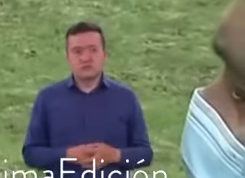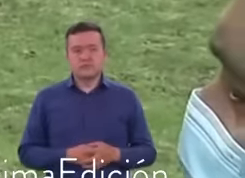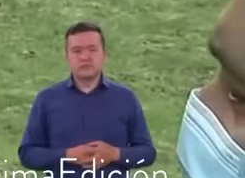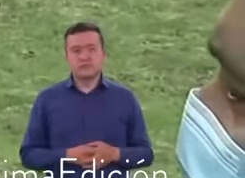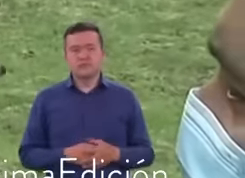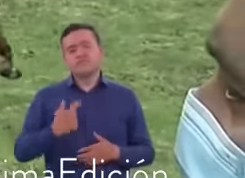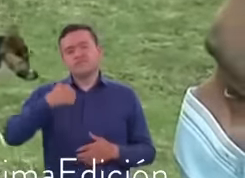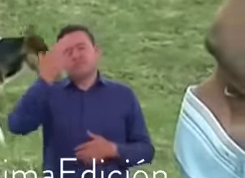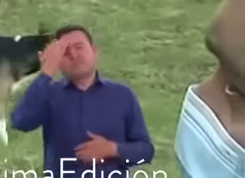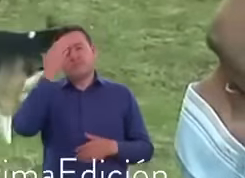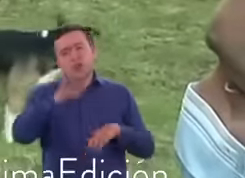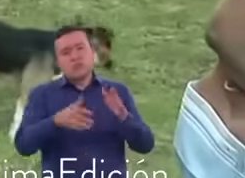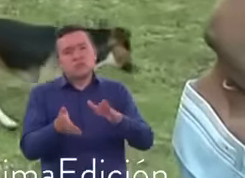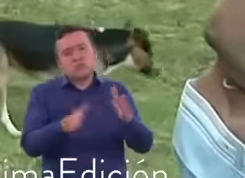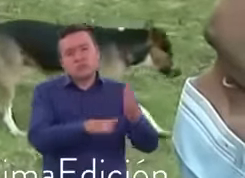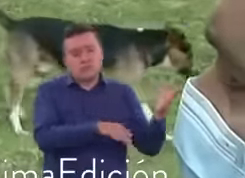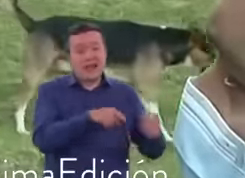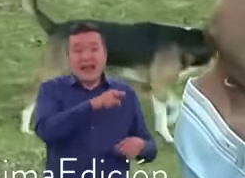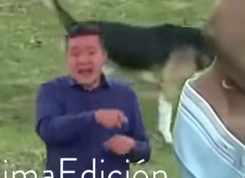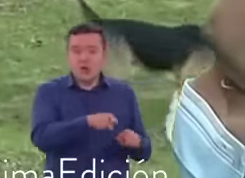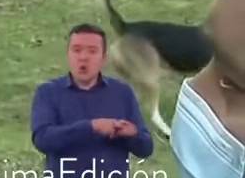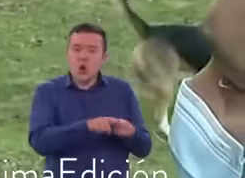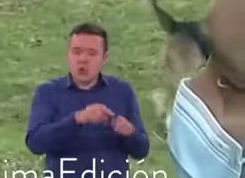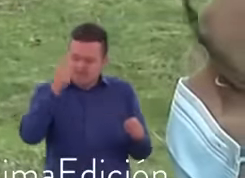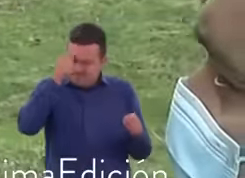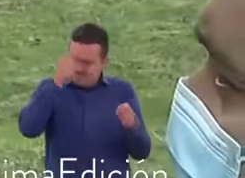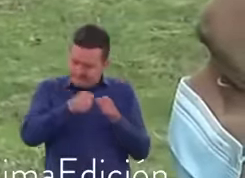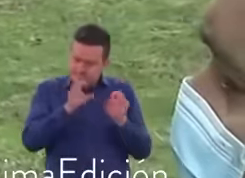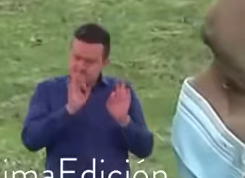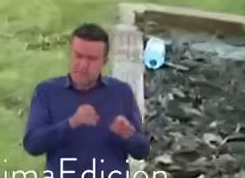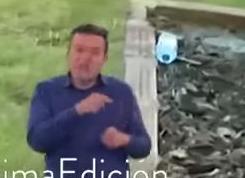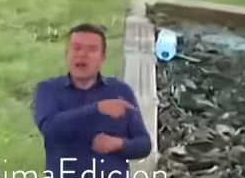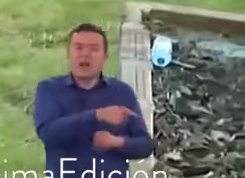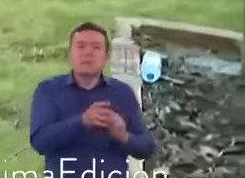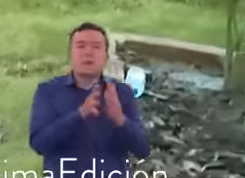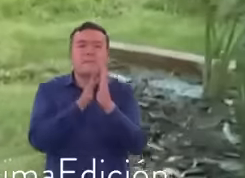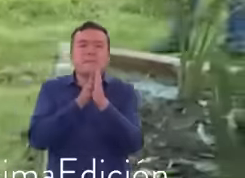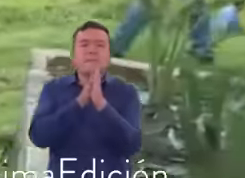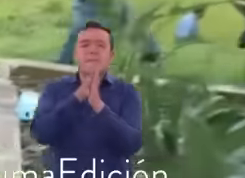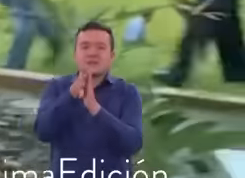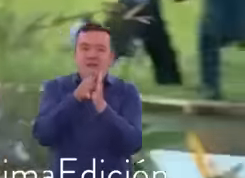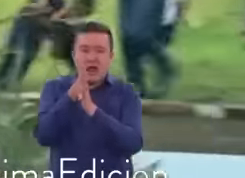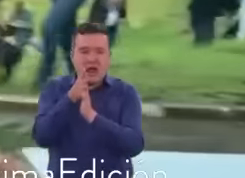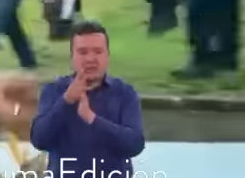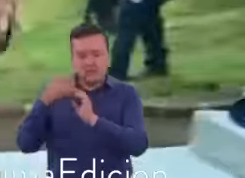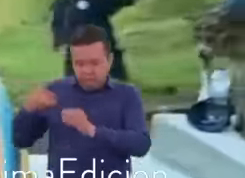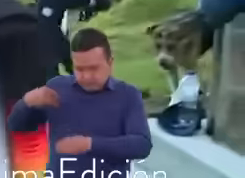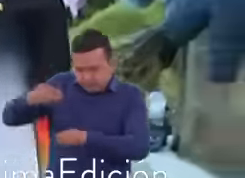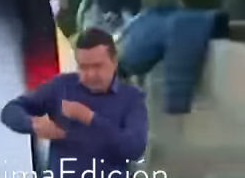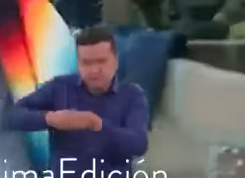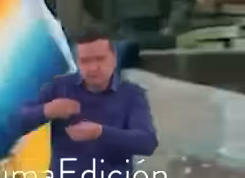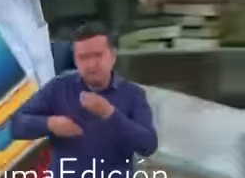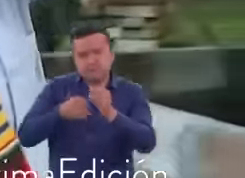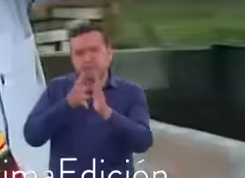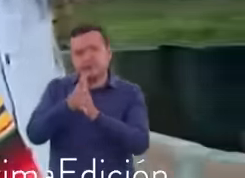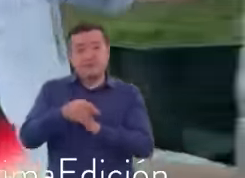Chapecoense, HeliO, el último de los sobrevivientes, sembró